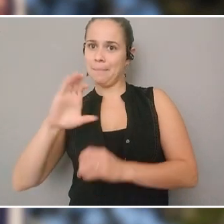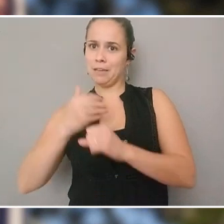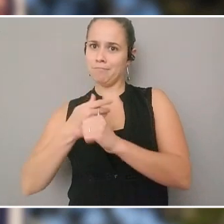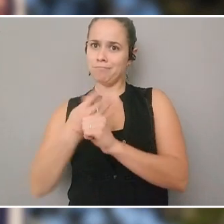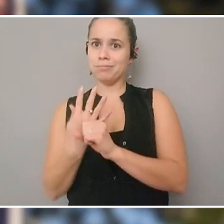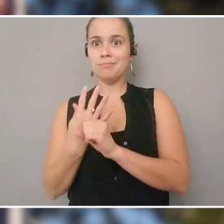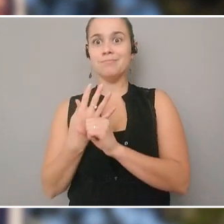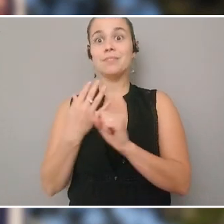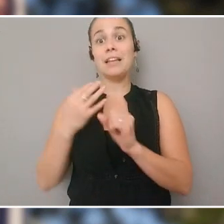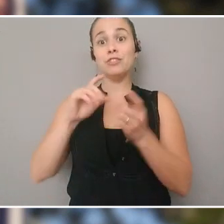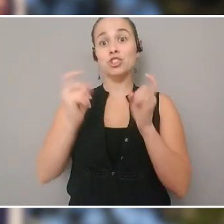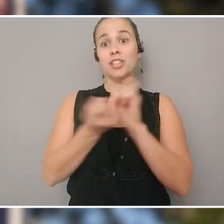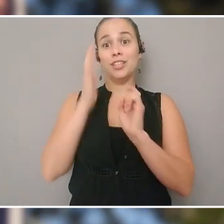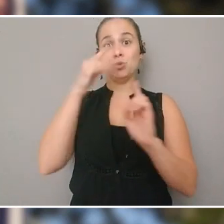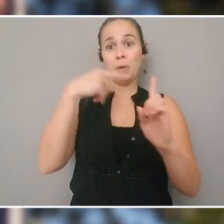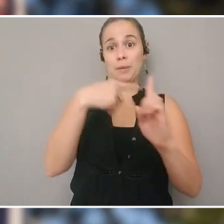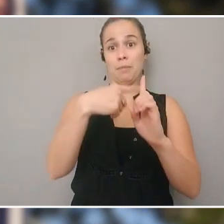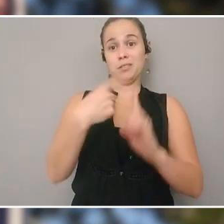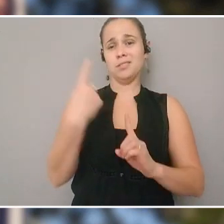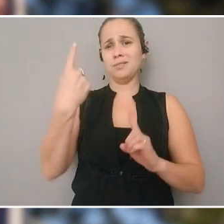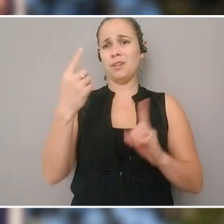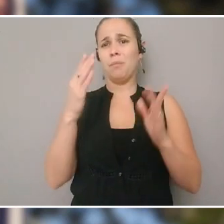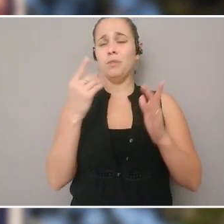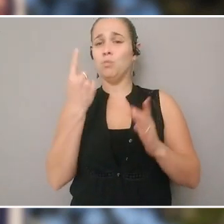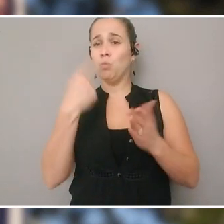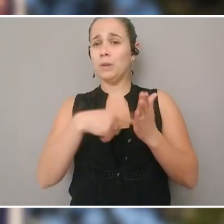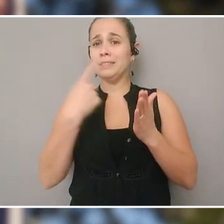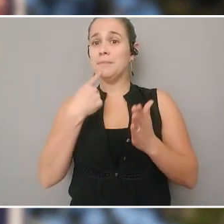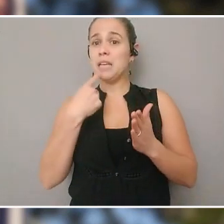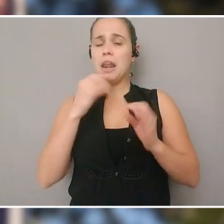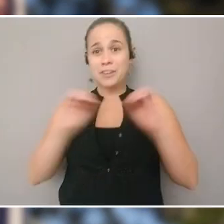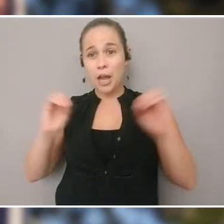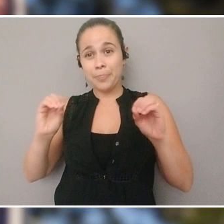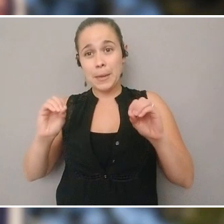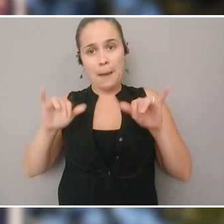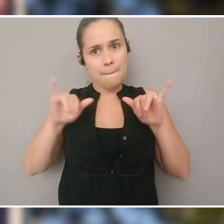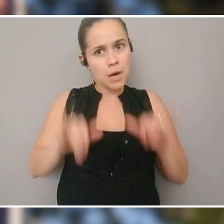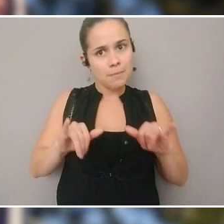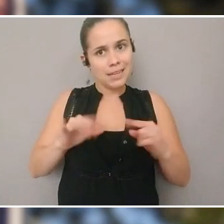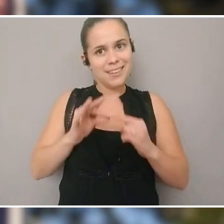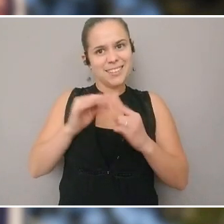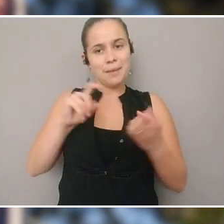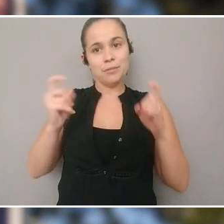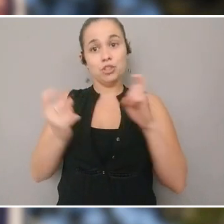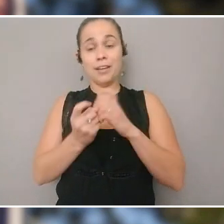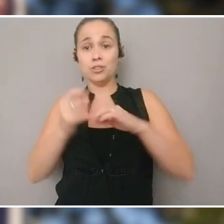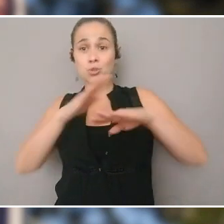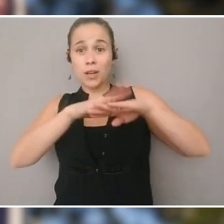nada es permanente excepto el cambio. Asique